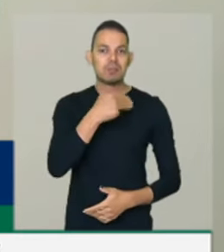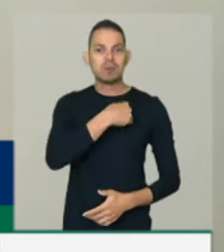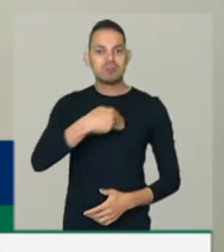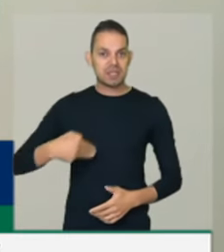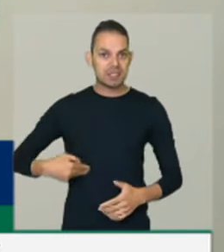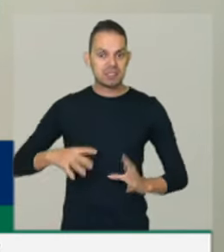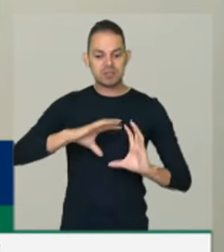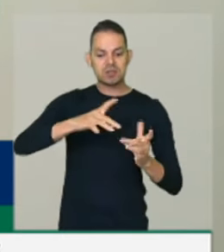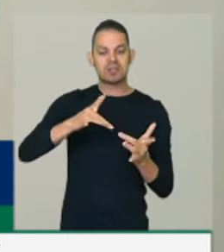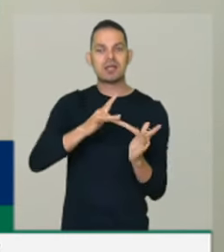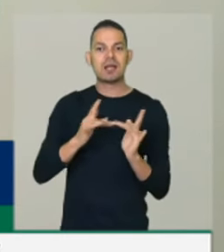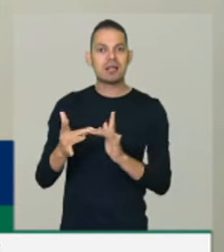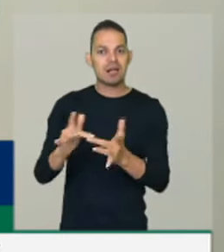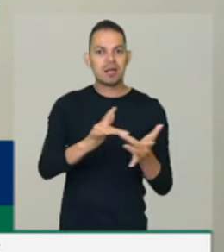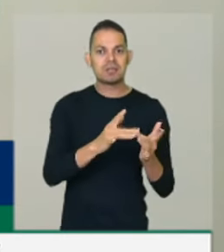ATRAPALHOU LÁ ATRÁS O NOSSO AGRONEGÓCIO, O NOSSO